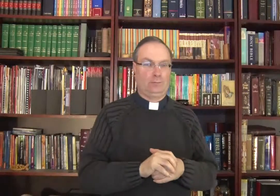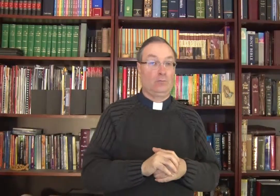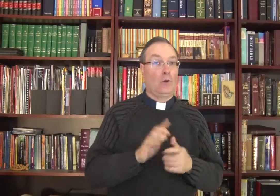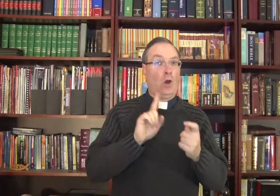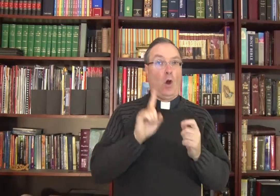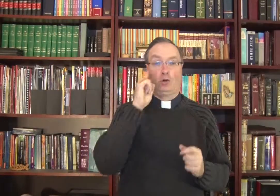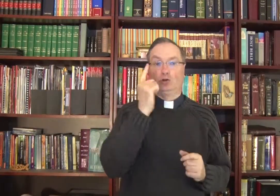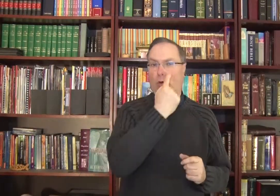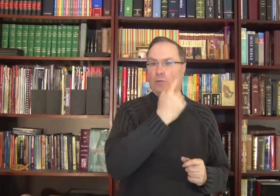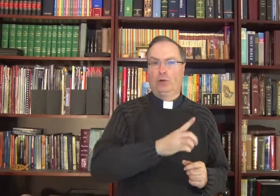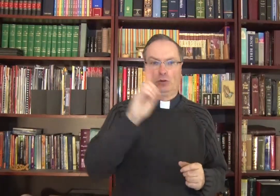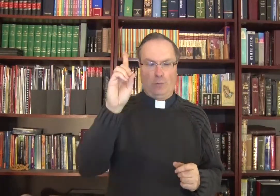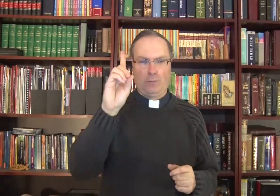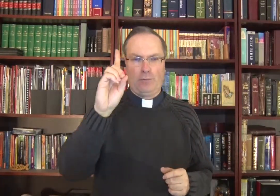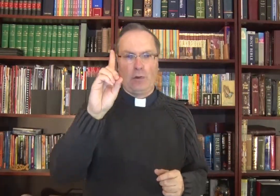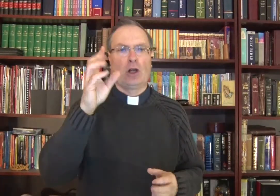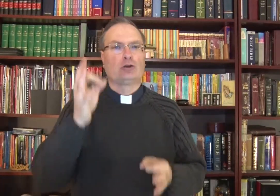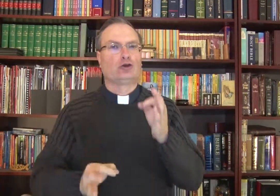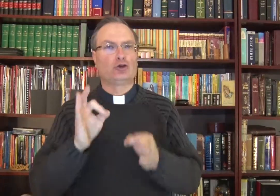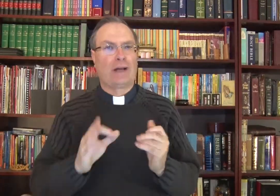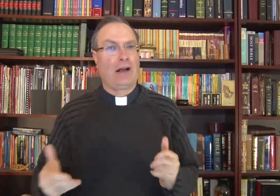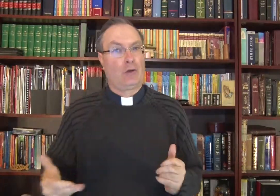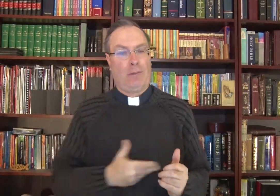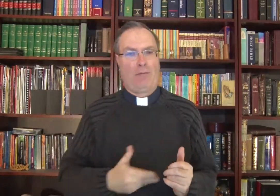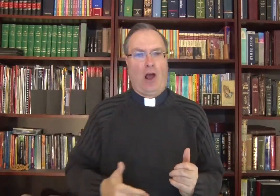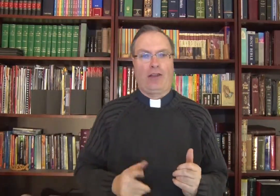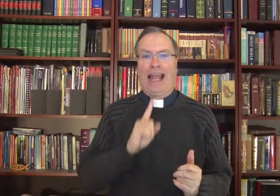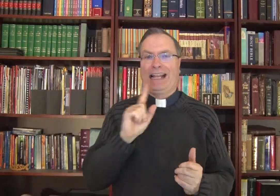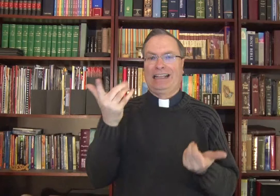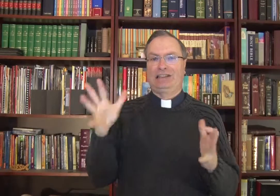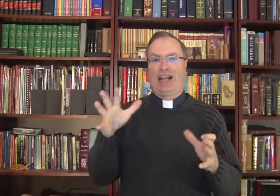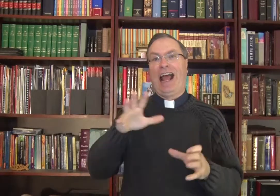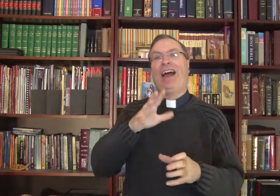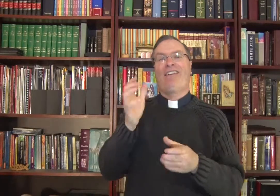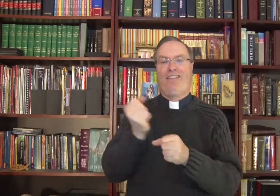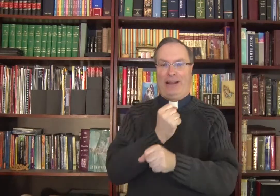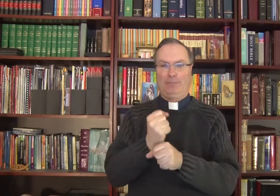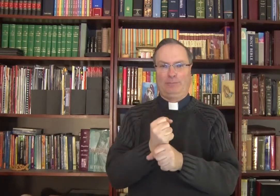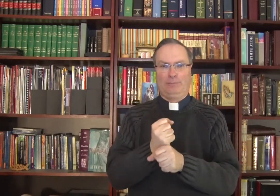Aux yeux de Dieu le jugement de Babylone est déjà fait,